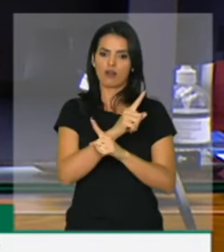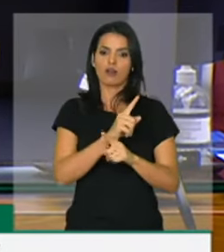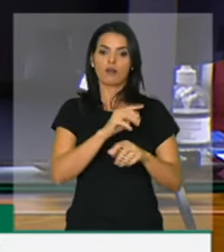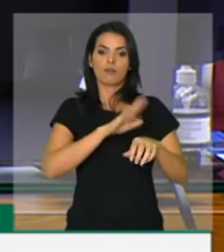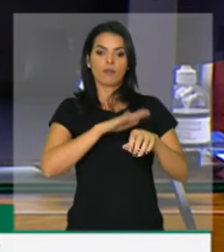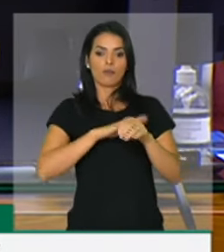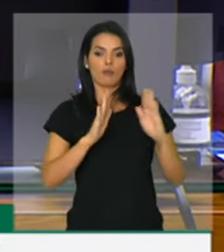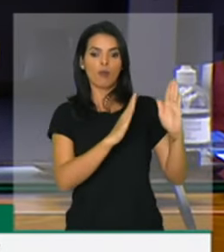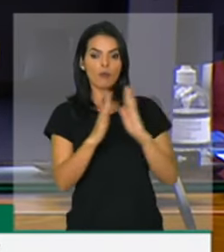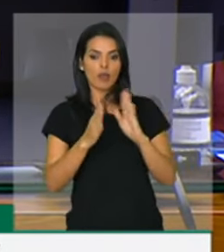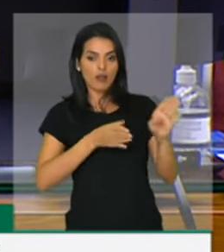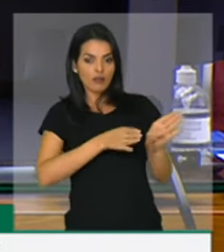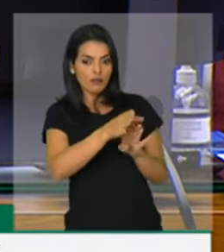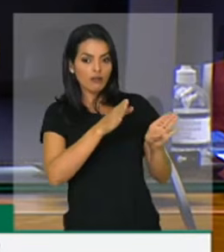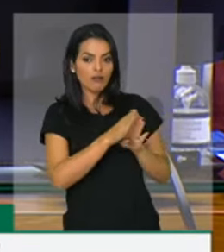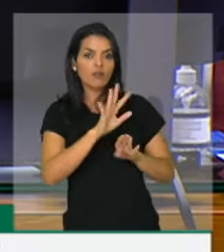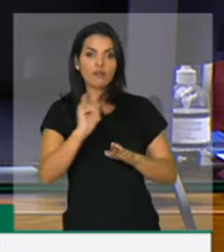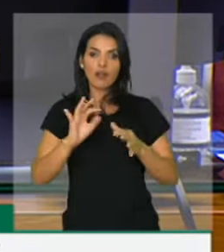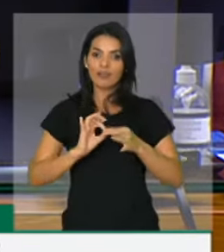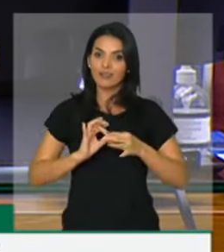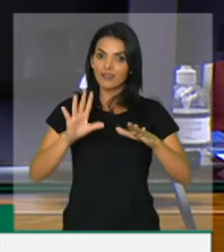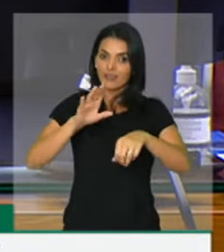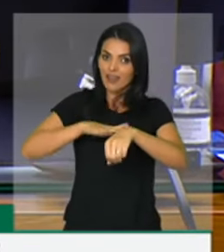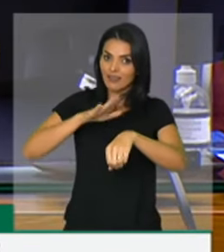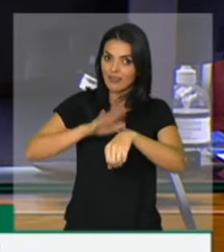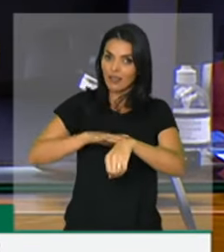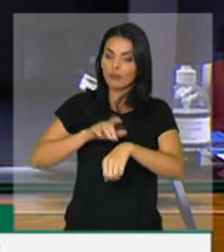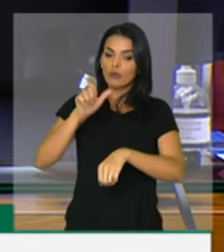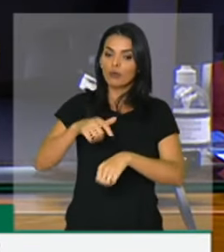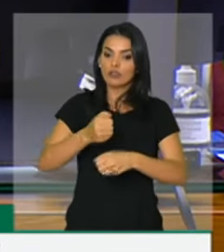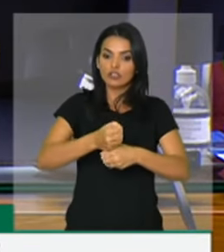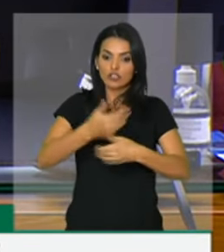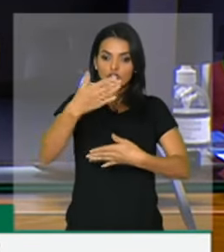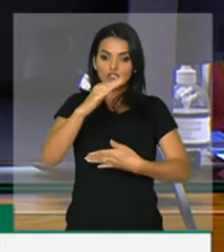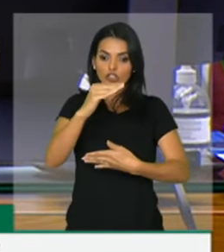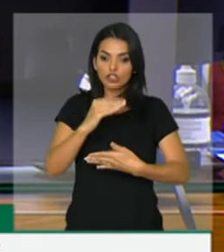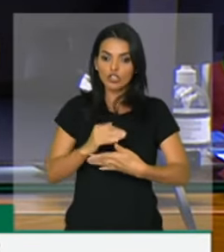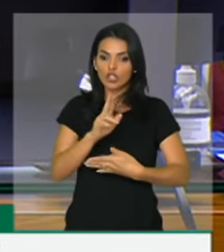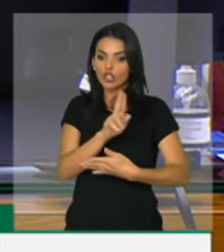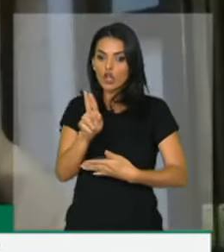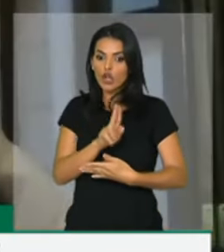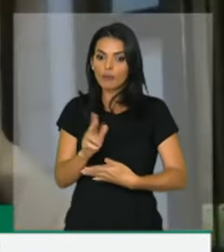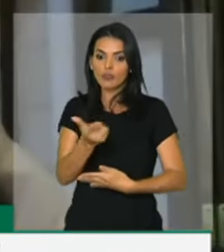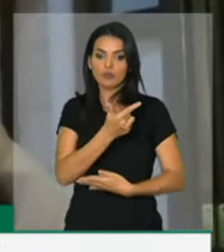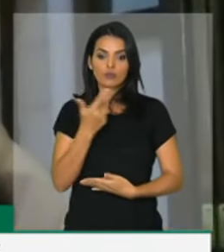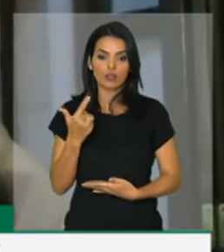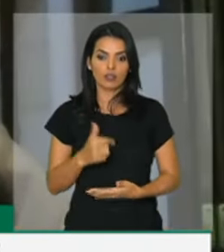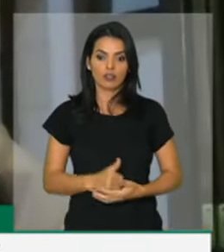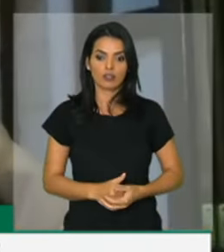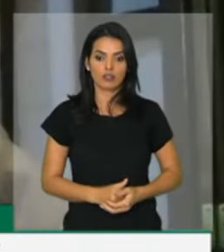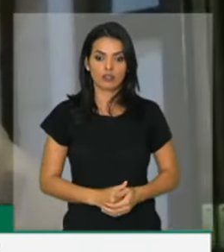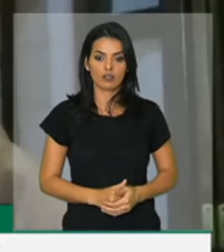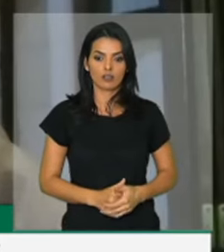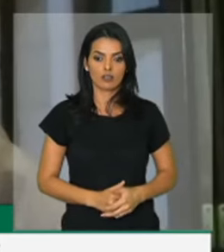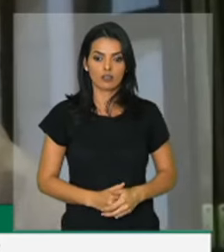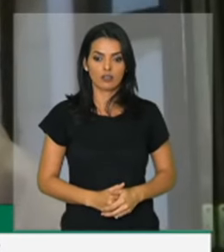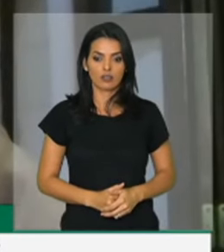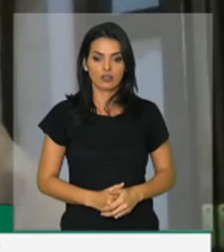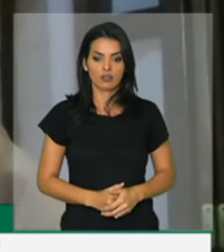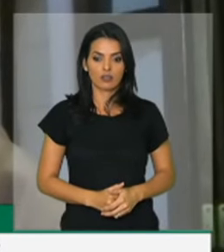CONSTA AQUI NA LISTA DE INSCRITOS NÃO CONSTA, NÃO CONSTA... [DEPUTADA]: NÃO É CLIMA DO BRASIL PARA POLEMIZAR, SENHOR PRESIDENTE, 300 MIL MORTOS.